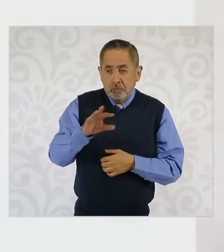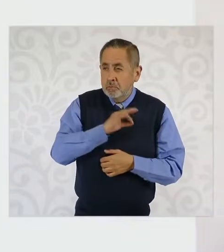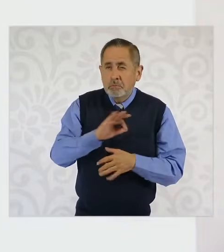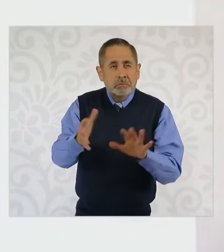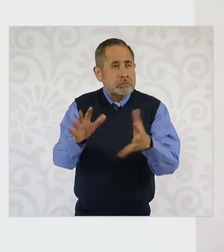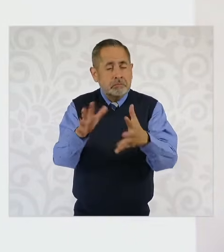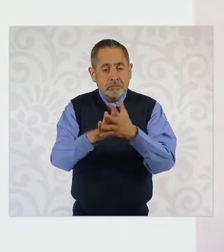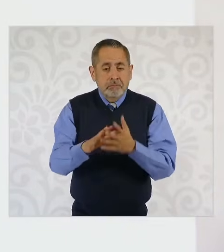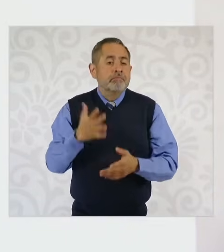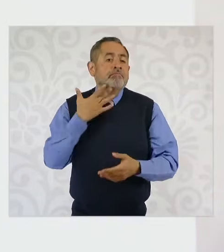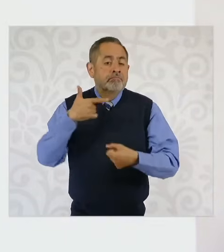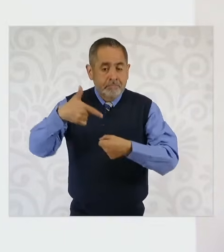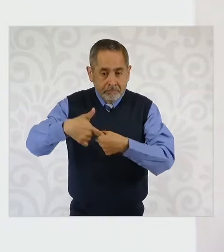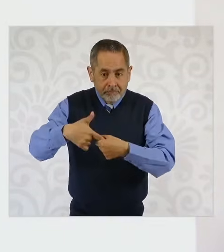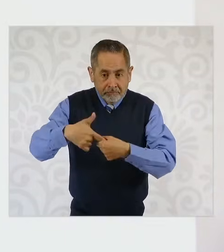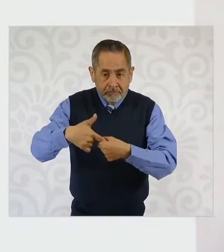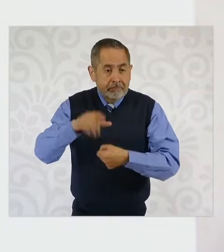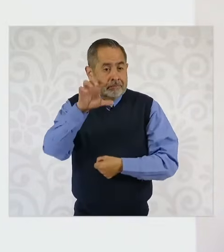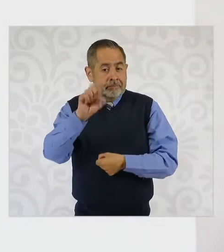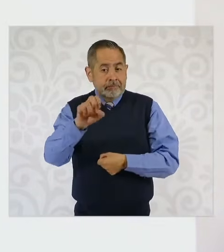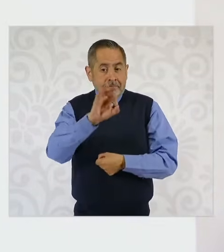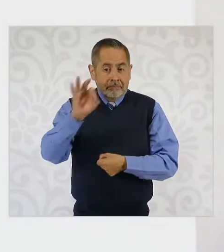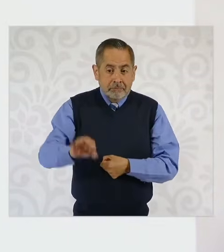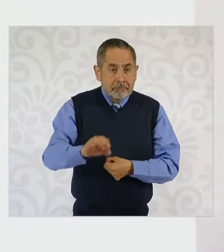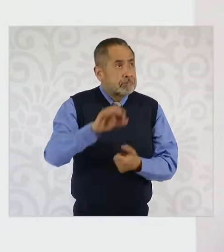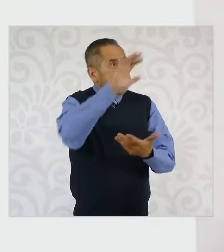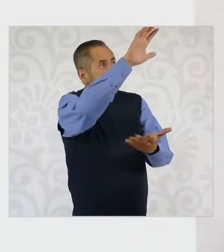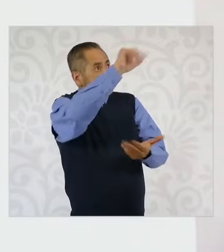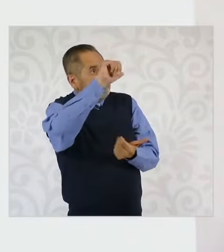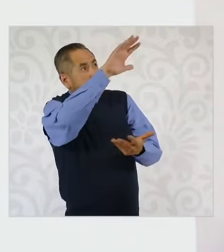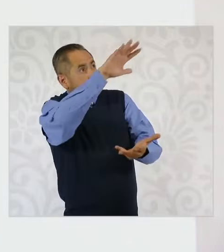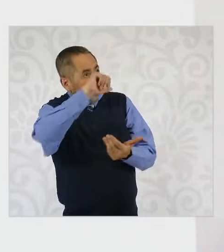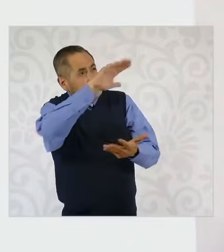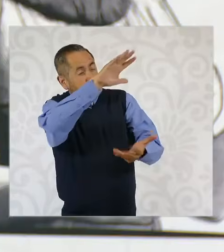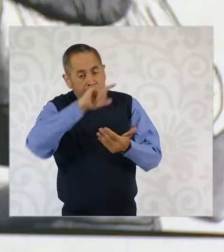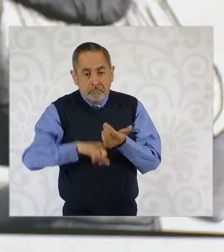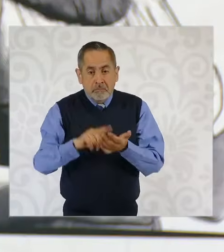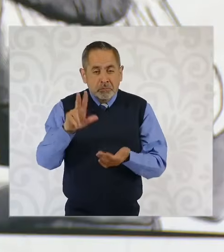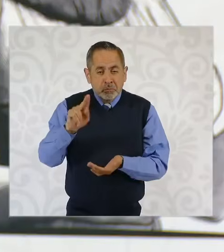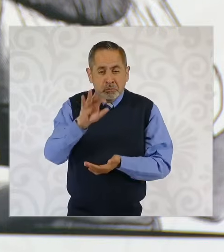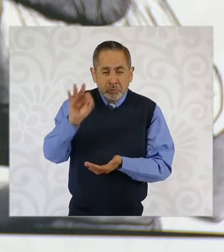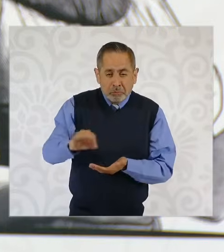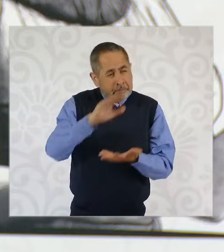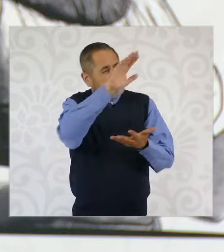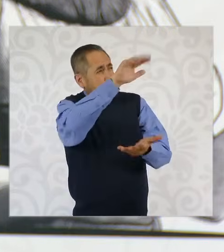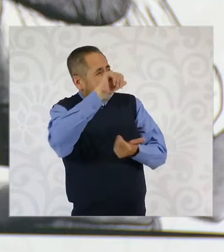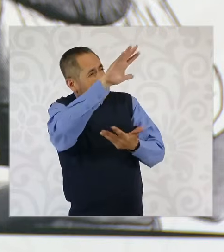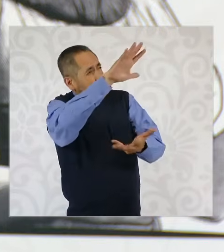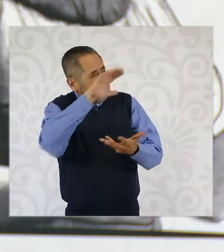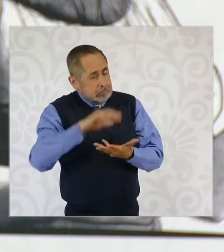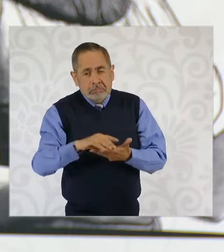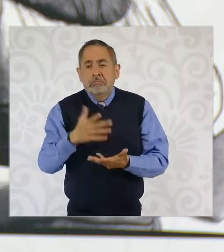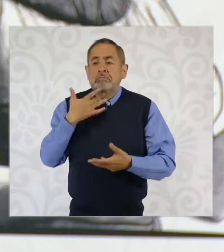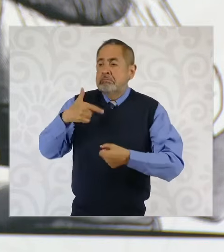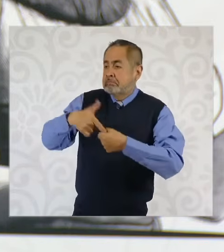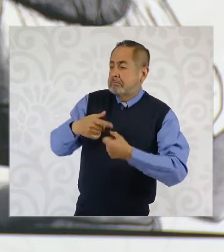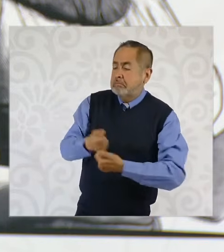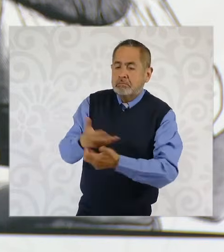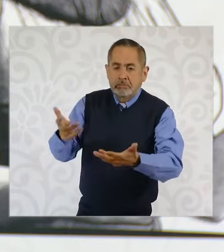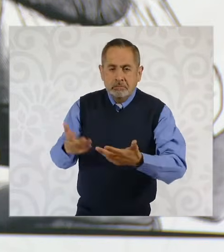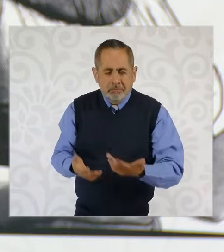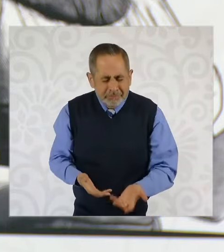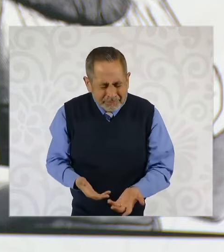no de la gasolina o más casi 80% de la gasolina que consumía México imagínense país que era